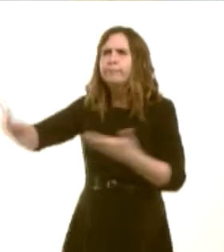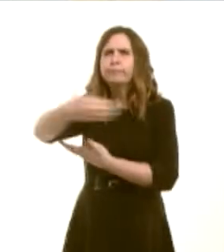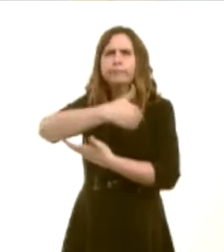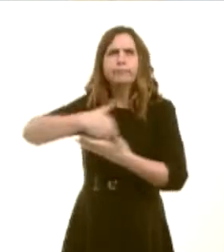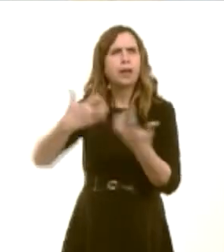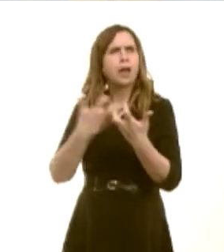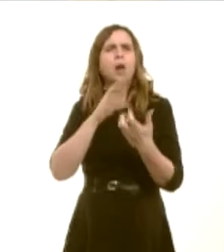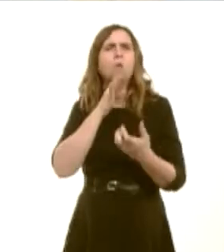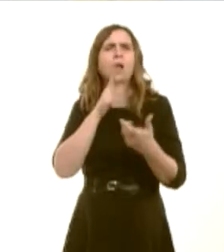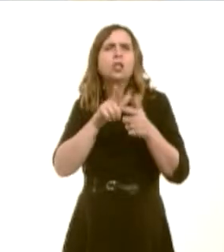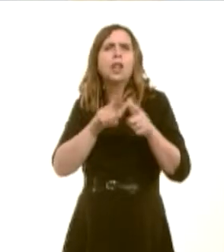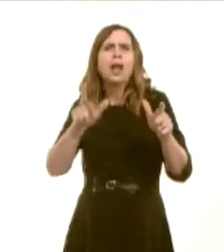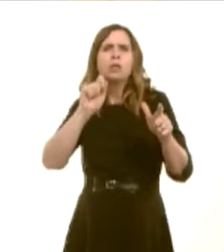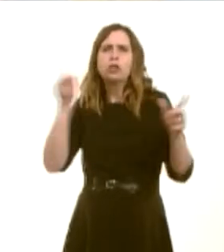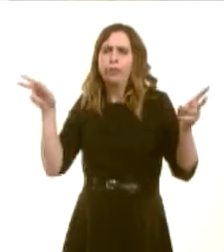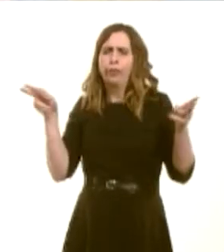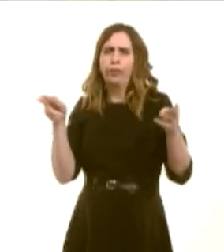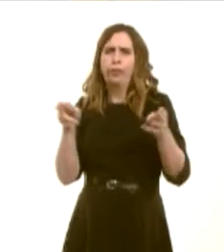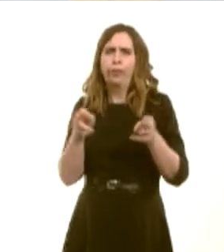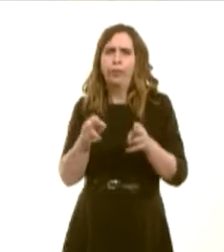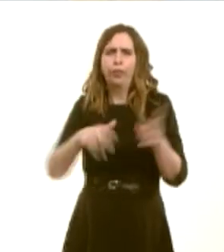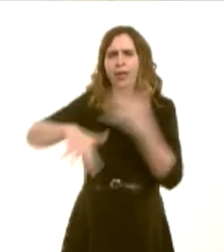dirywiad y Gymraeg fel iaith fyw yng nghymunedauír gorllewin?